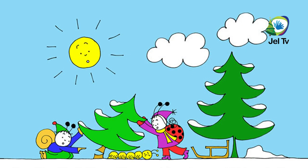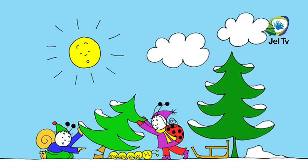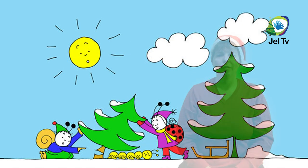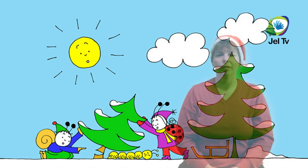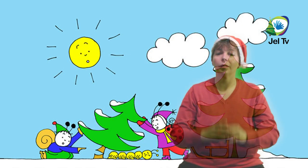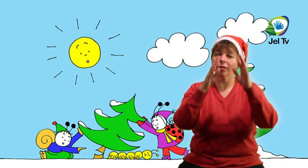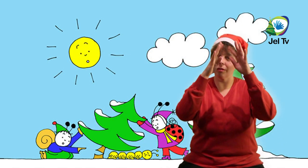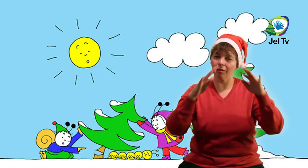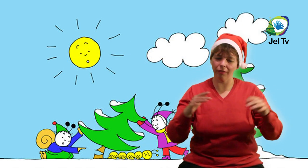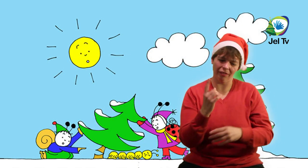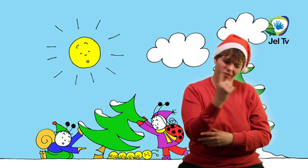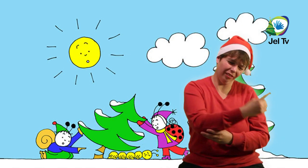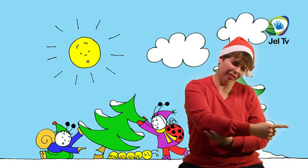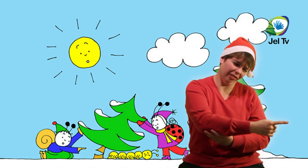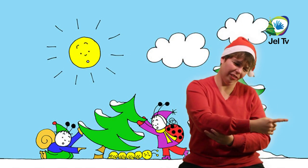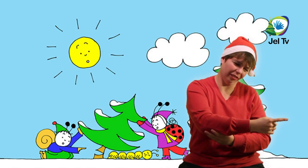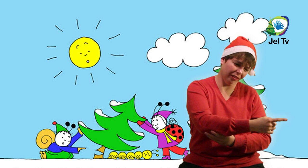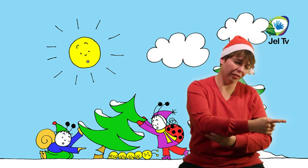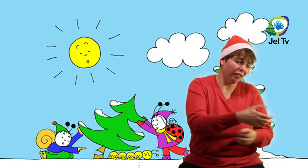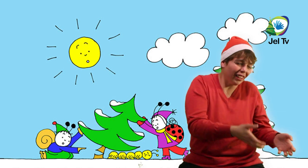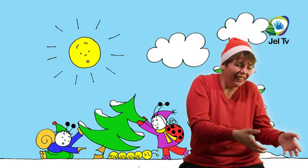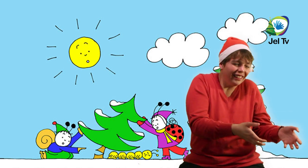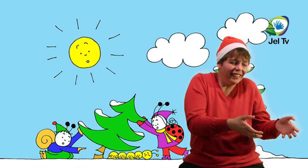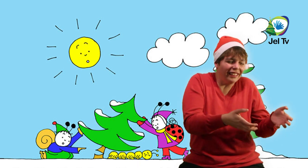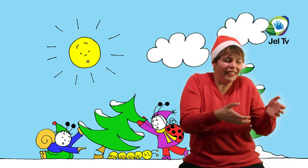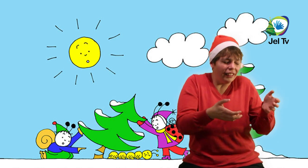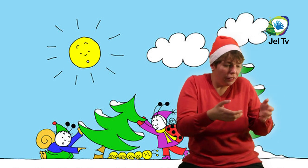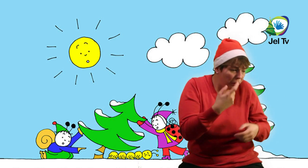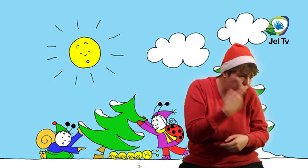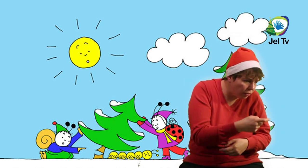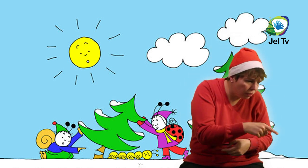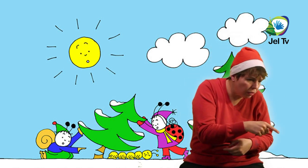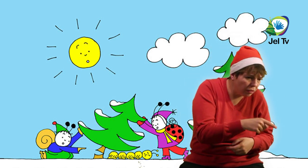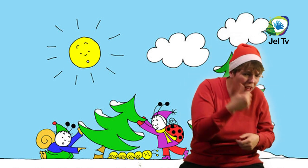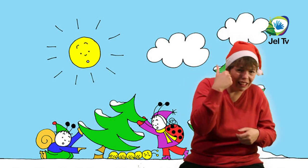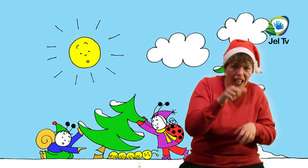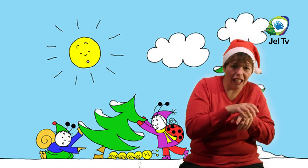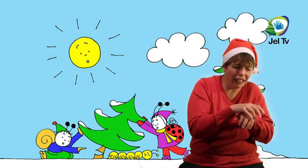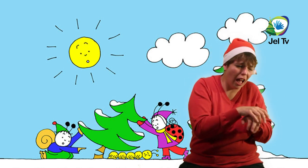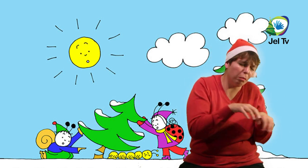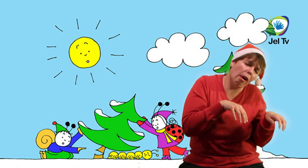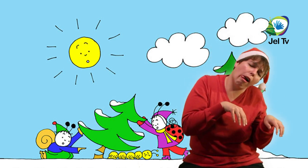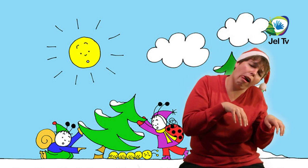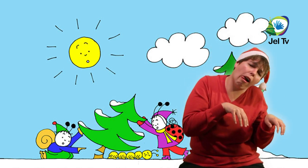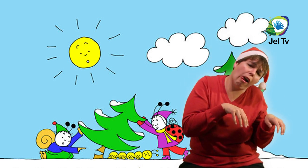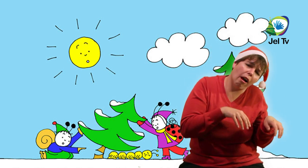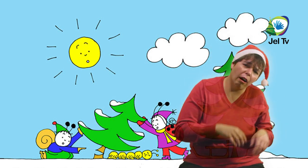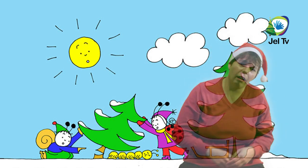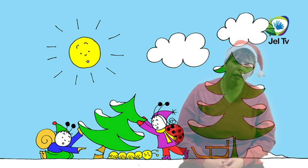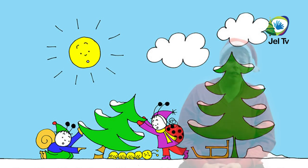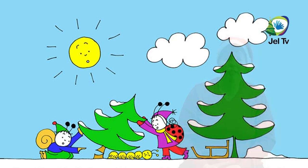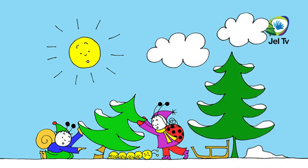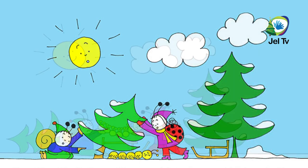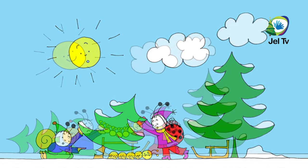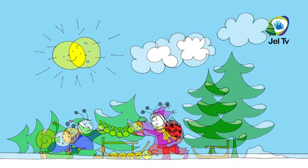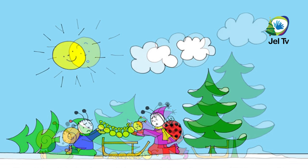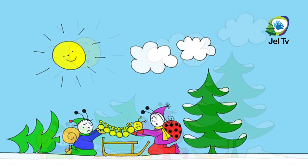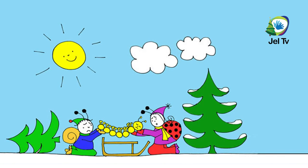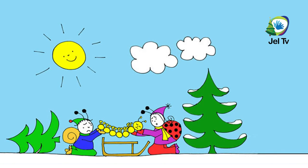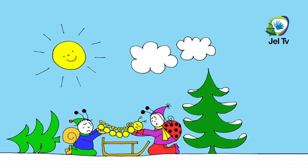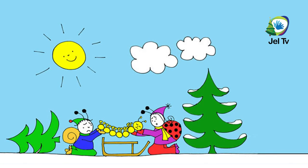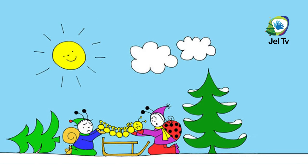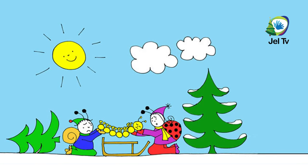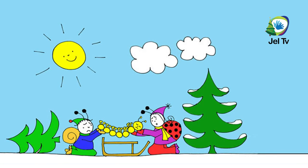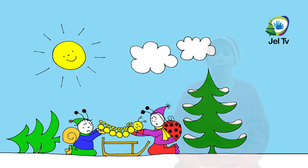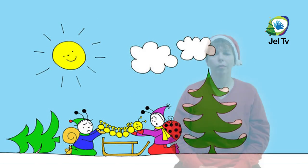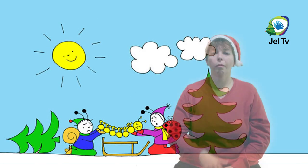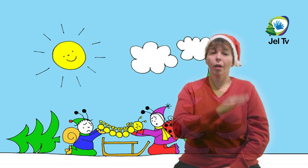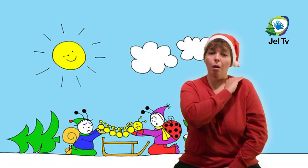Ahogy felemelték a kis fát, megdöbbenve vették észre, hogy a százlábú szorult alá.